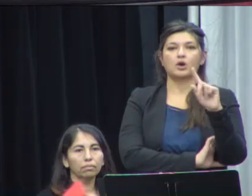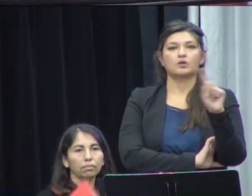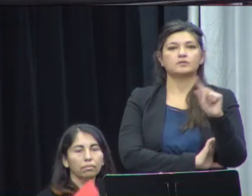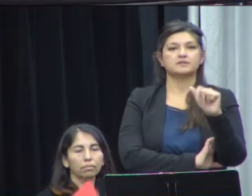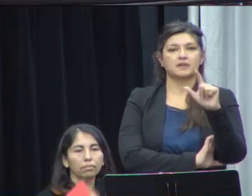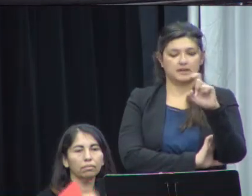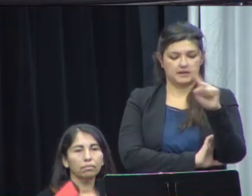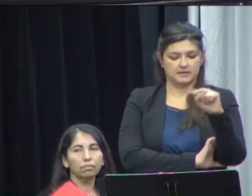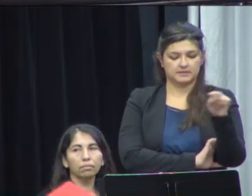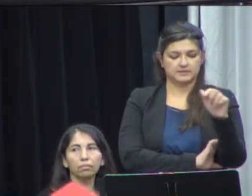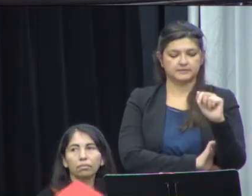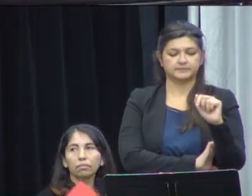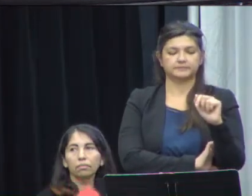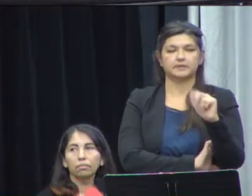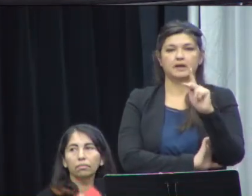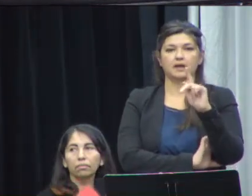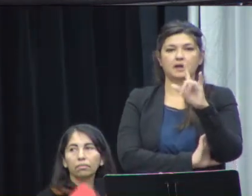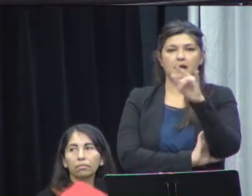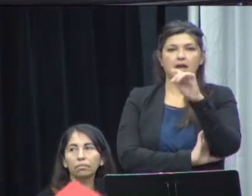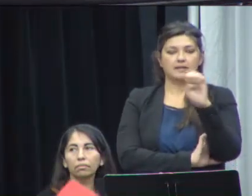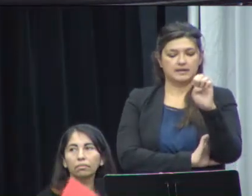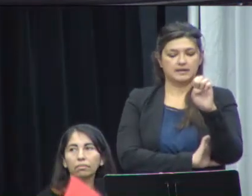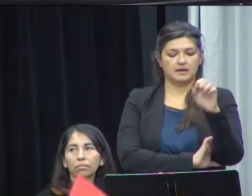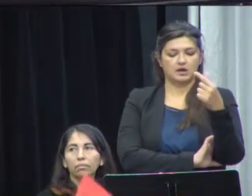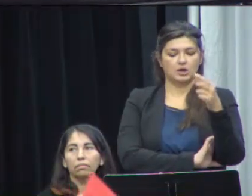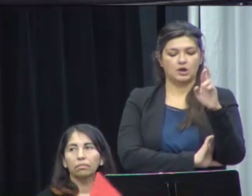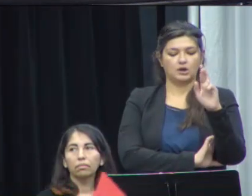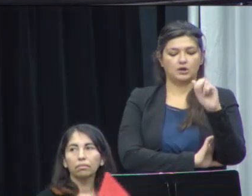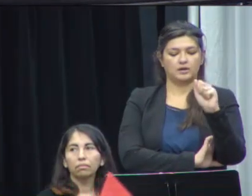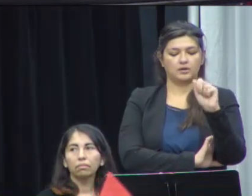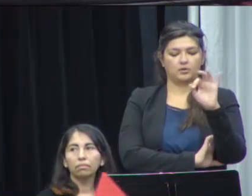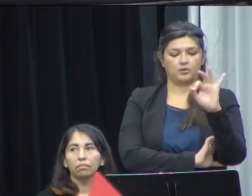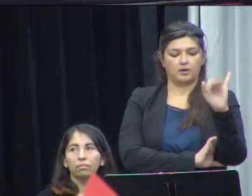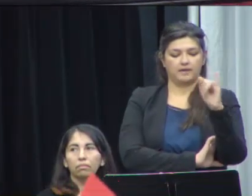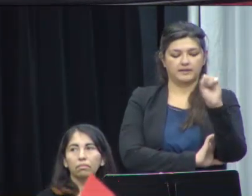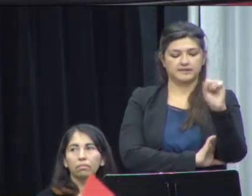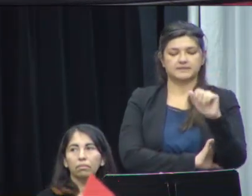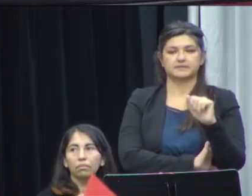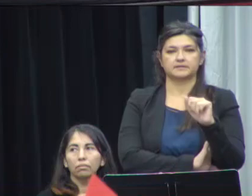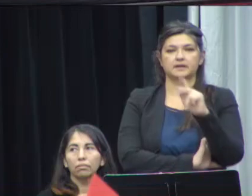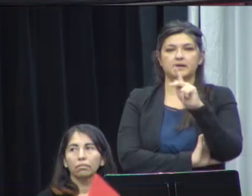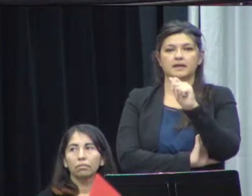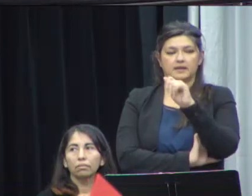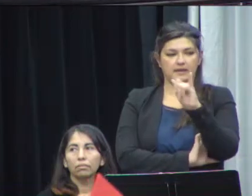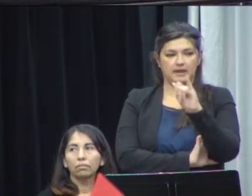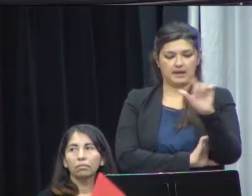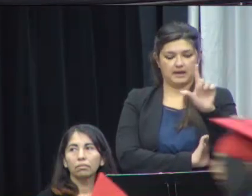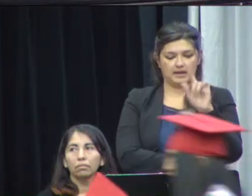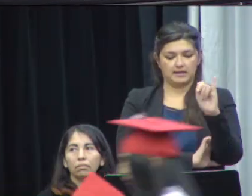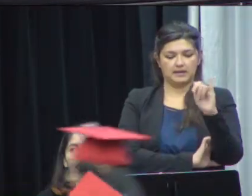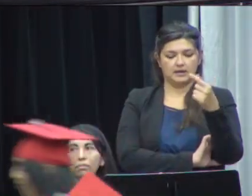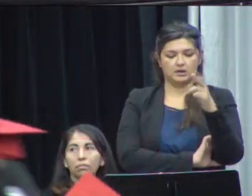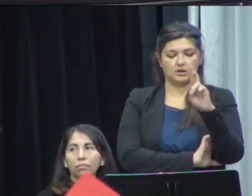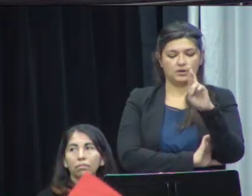Kylie Graphis. (audience applauds) Kayley Gray. (audience applauds)